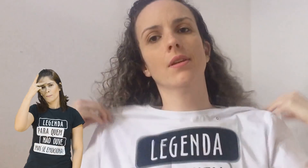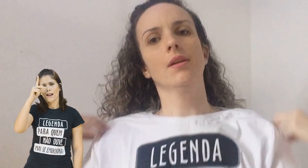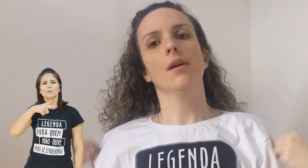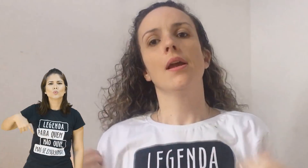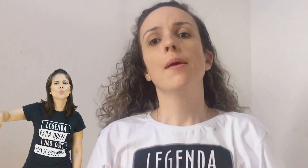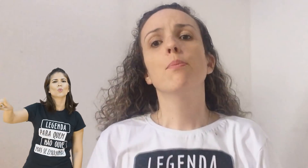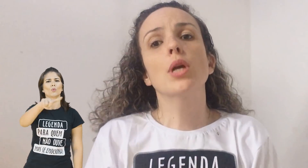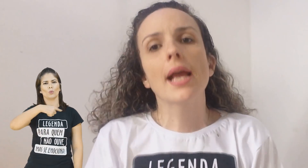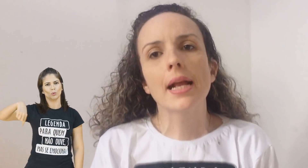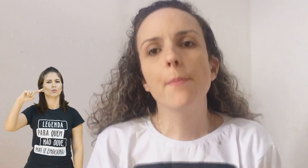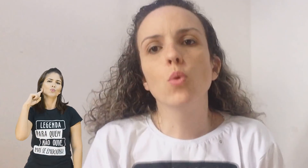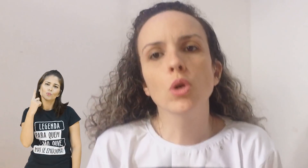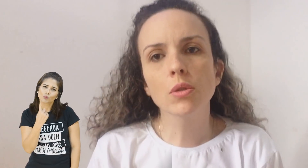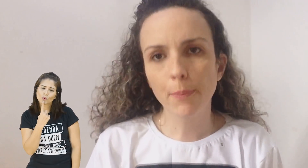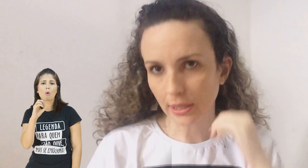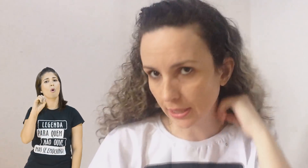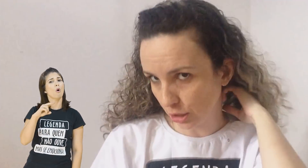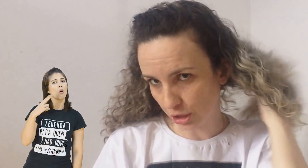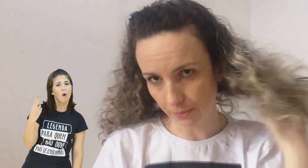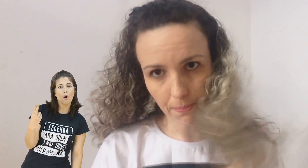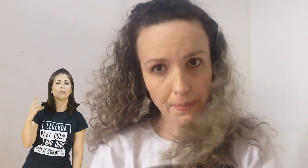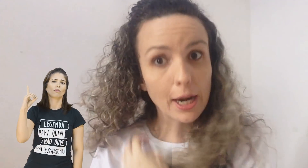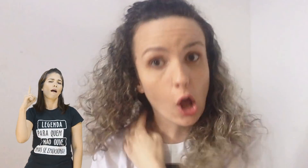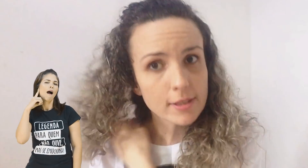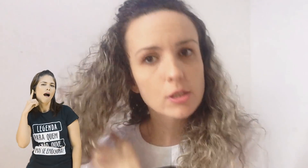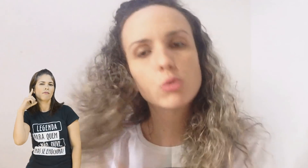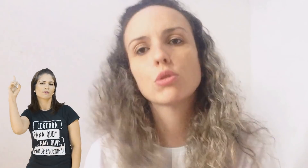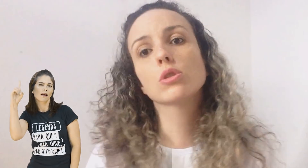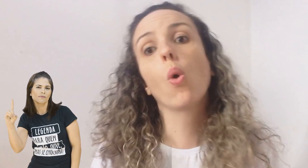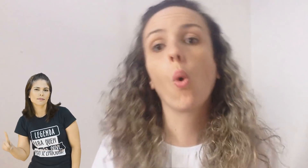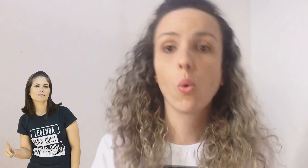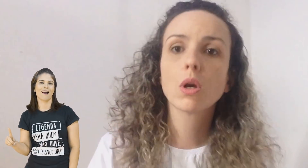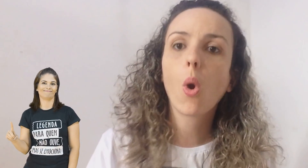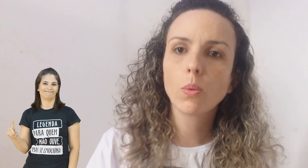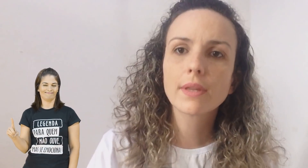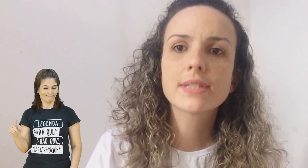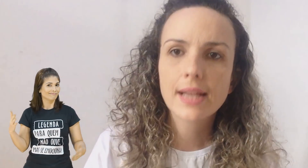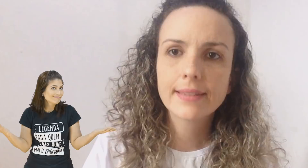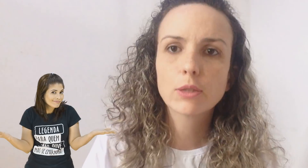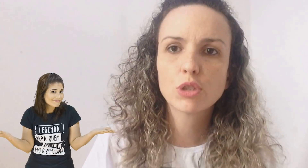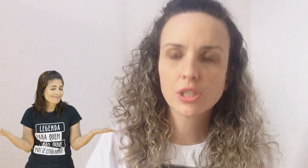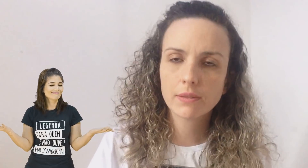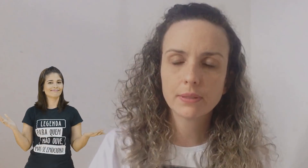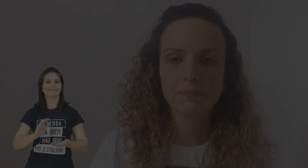Por que é muito importante para nós surdos ou com deficiência auditiva?